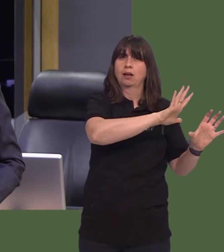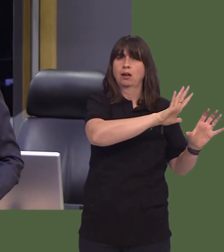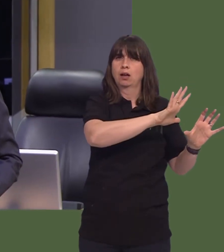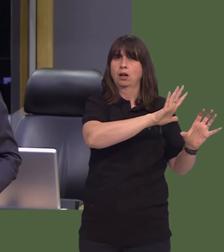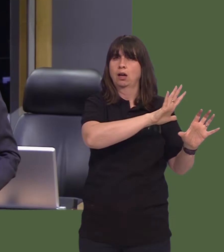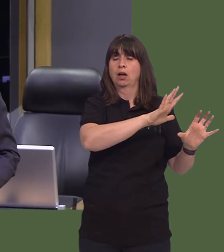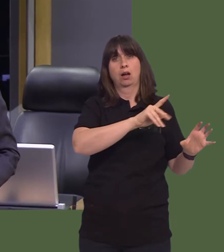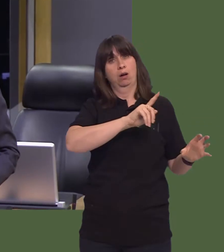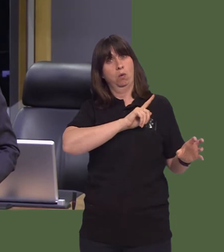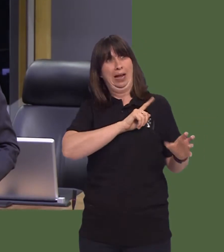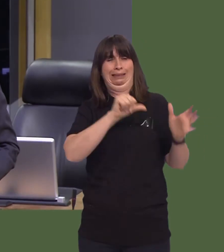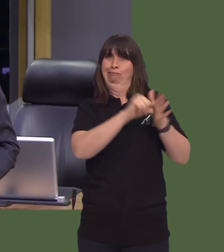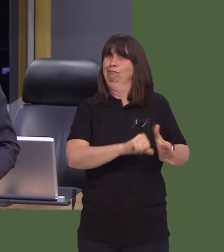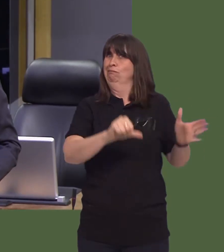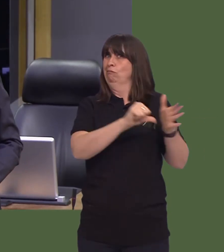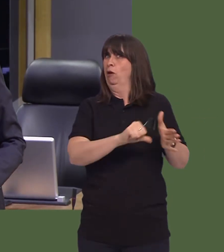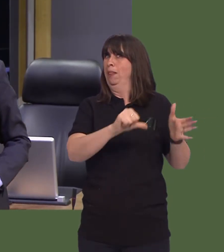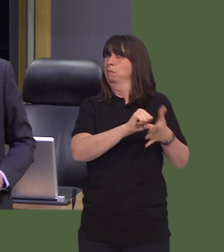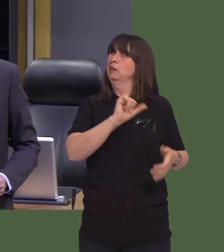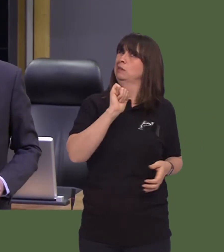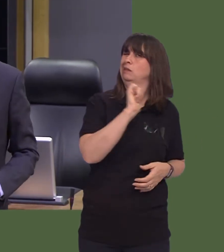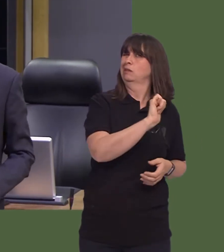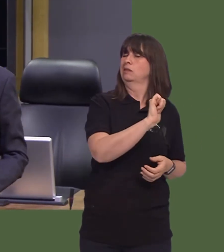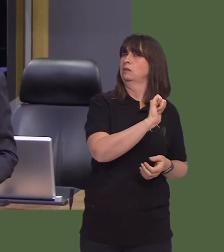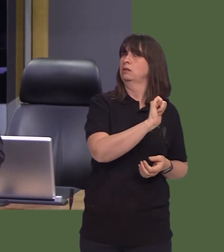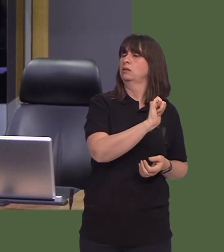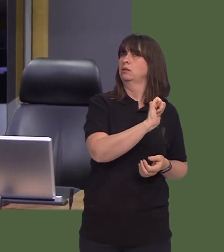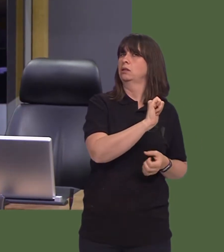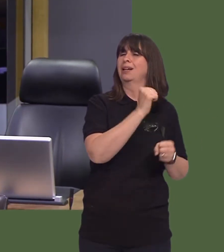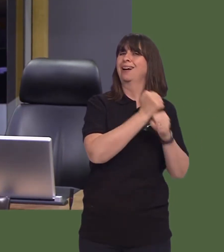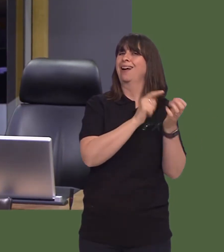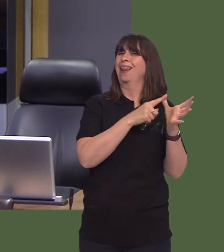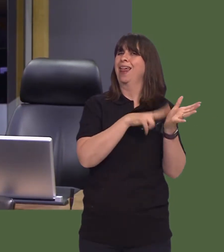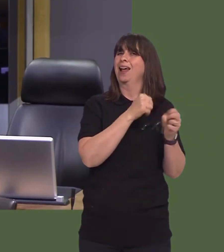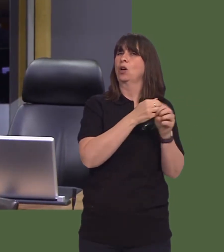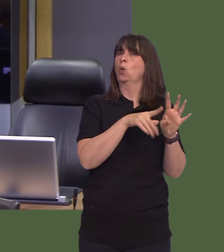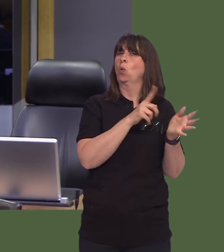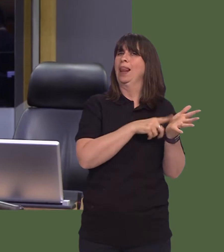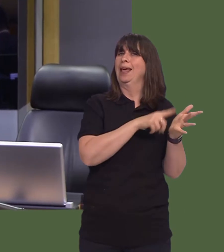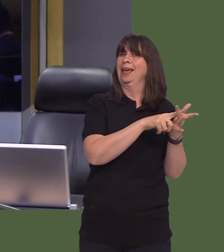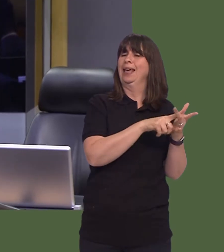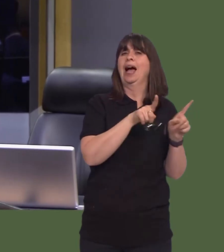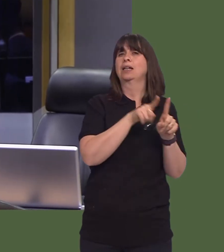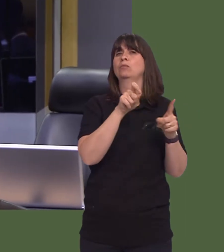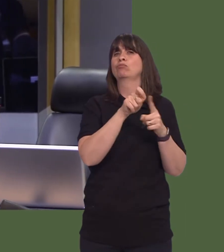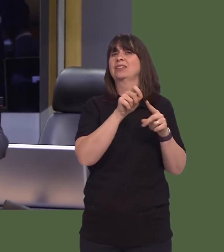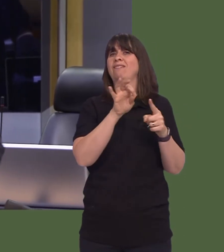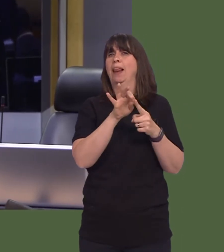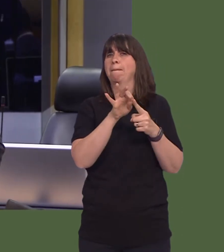A ydy Llywodraeth Cymruín mynd i ymddiheuro? Oherwydd roeddech chi wedi penderfynu peidio ‚ chynnwys sir Gaerfyrddin, er enghraifft, yn y cynllun 'Hyfforddi. Gweithio.